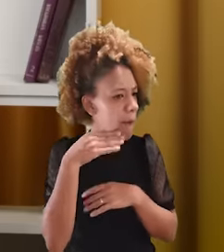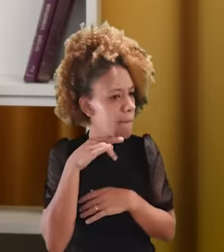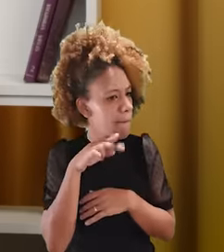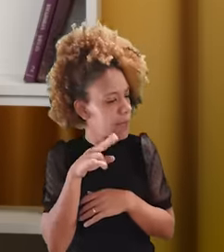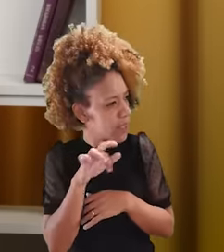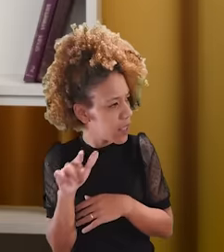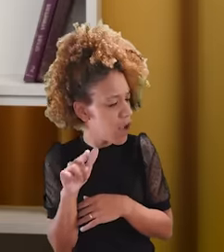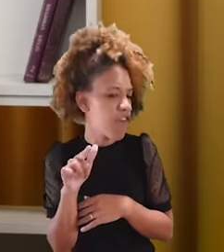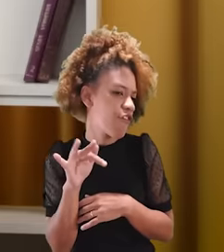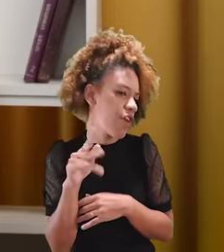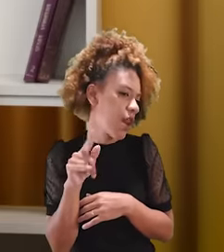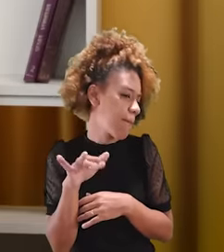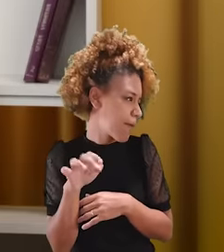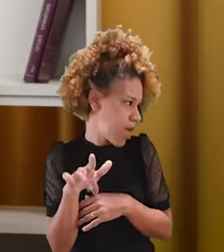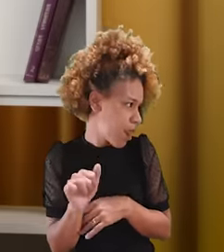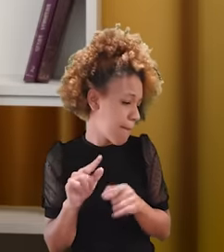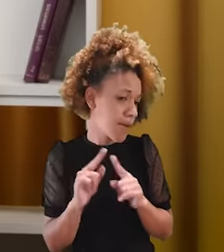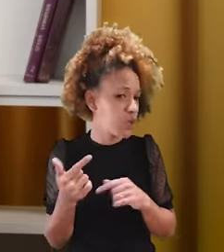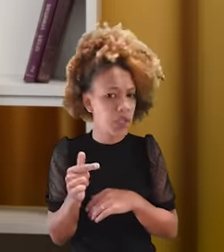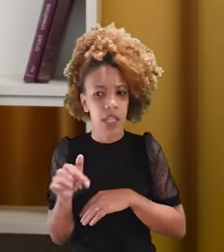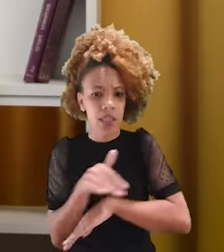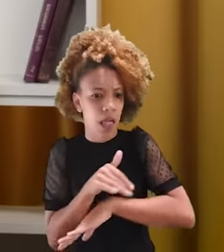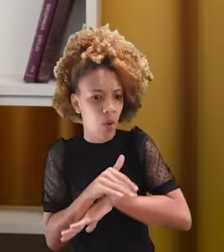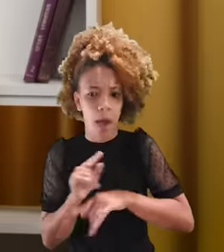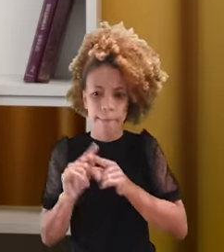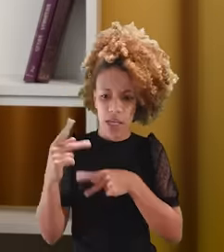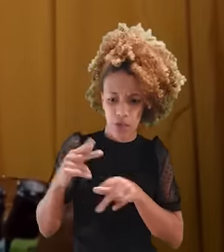não teve tanta repercussão digamos na rua contra essa [ __ ] desse corte aqui você sabe que eu não